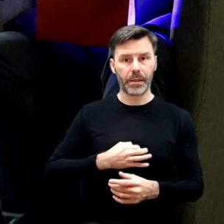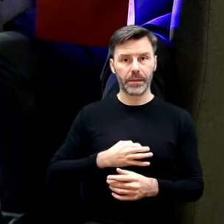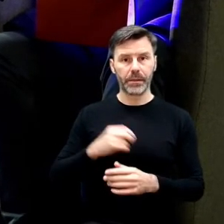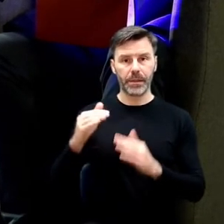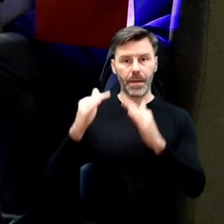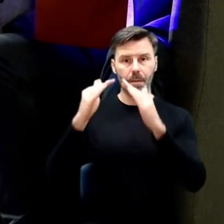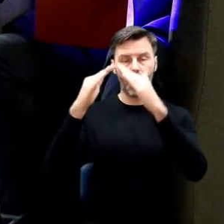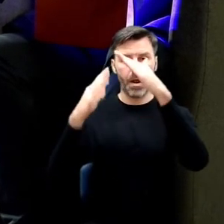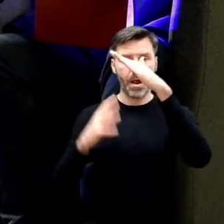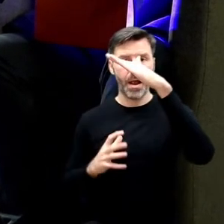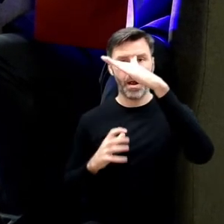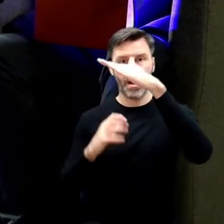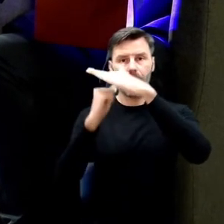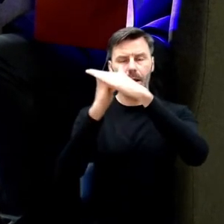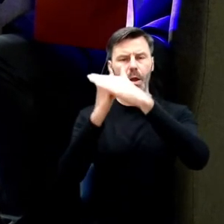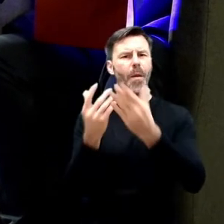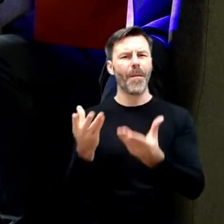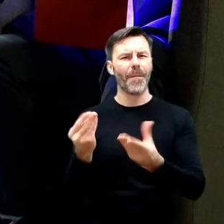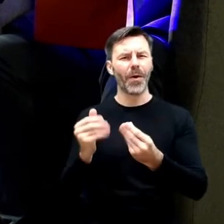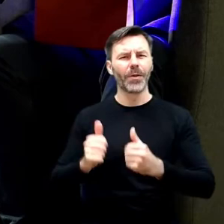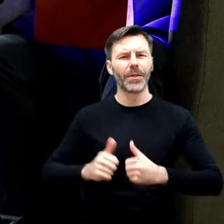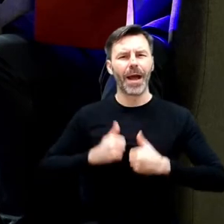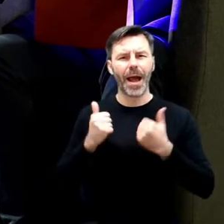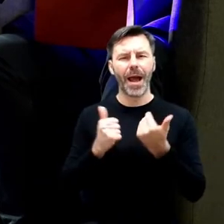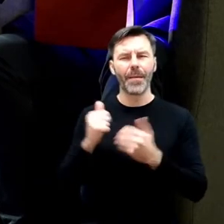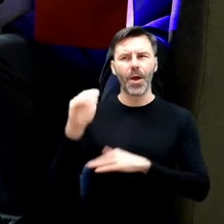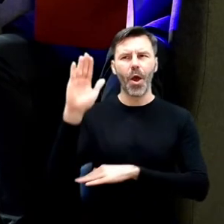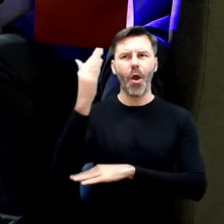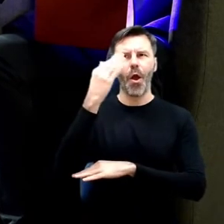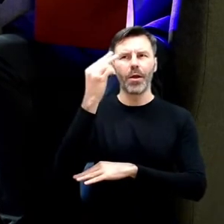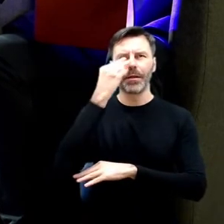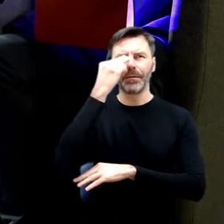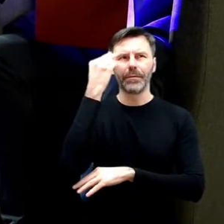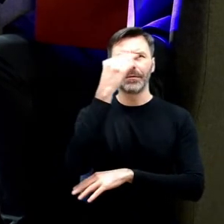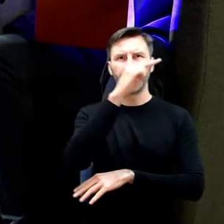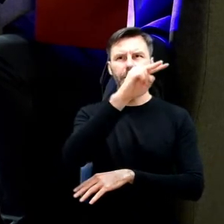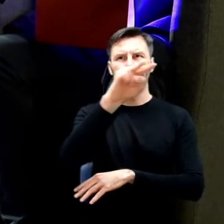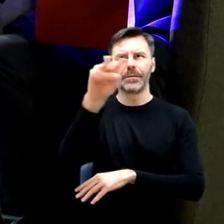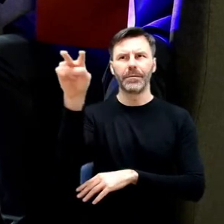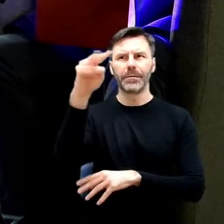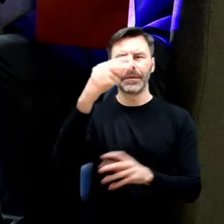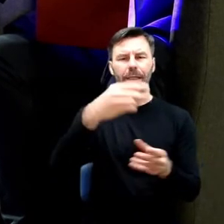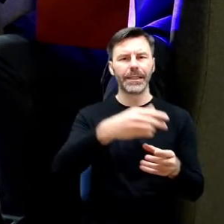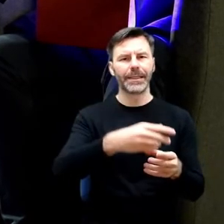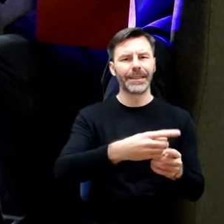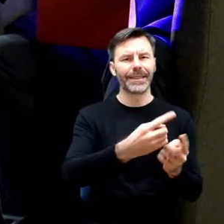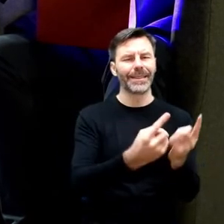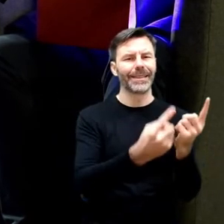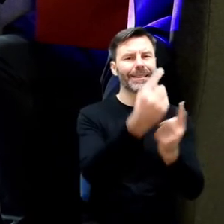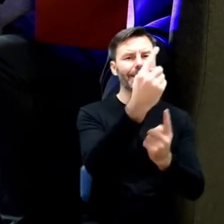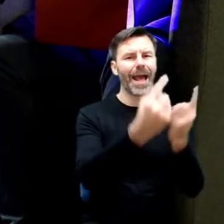żeby mógł z okiem swojego mieszkania widzieć dym z zakładu, który się unosi. Czy pracuje czy nie pracuje.